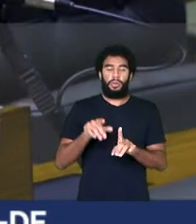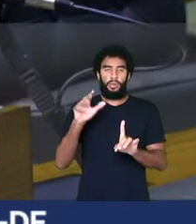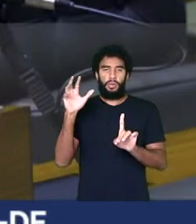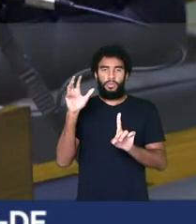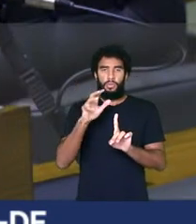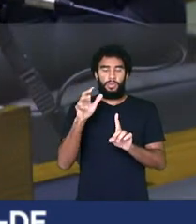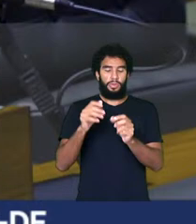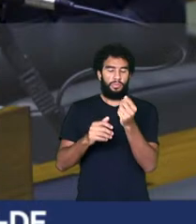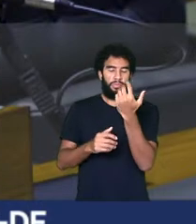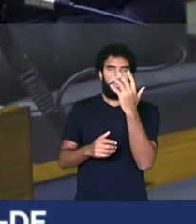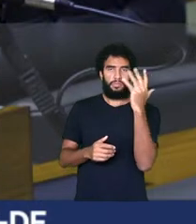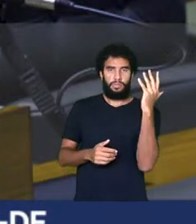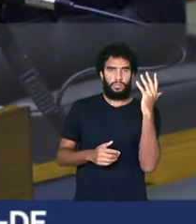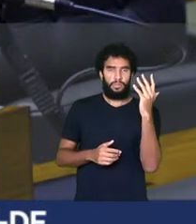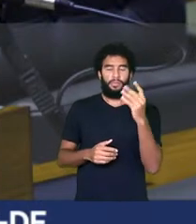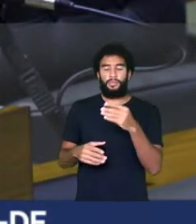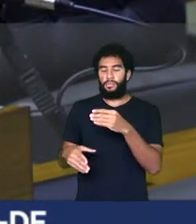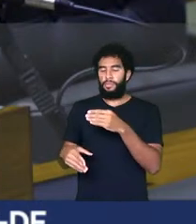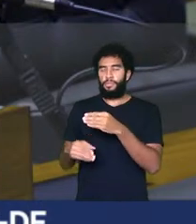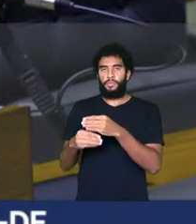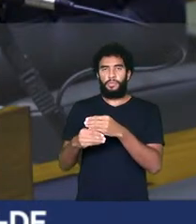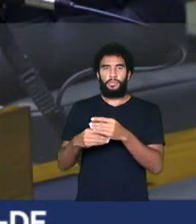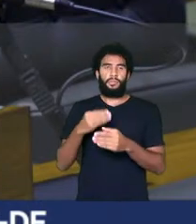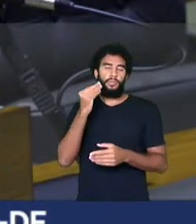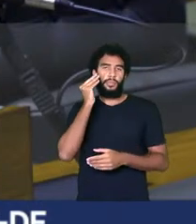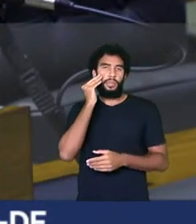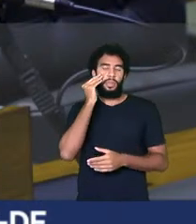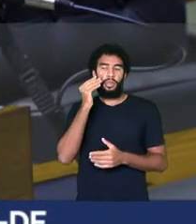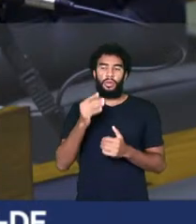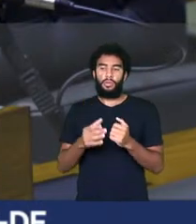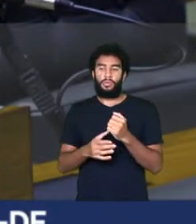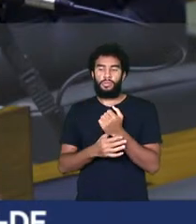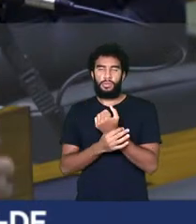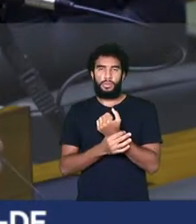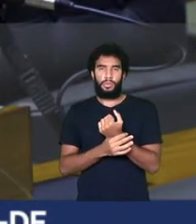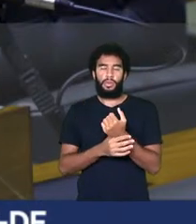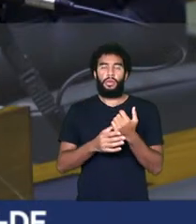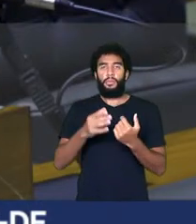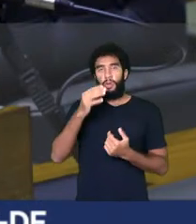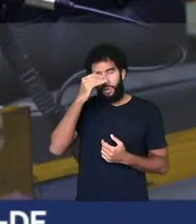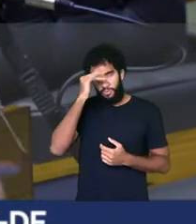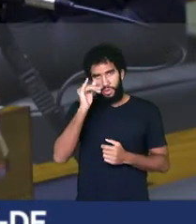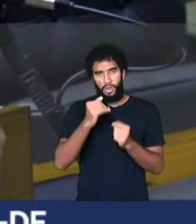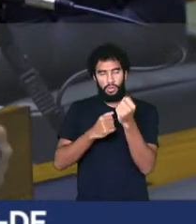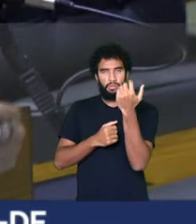COM ESSA EMENDA É ASSEGURAR UMA DISTÂNCIA PARA QUE O MEIO AMBIENTE NÃO SEJA IMPACTADO.